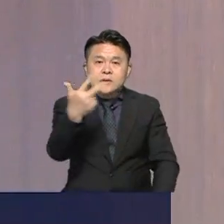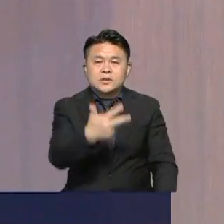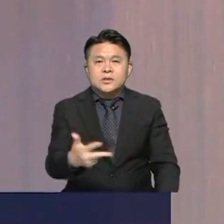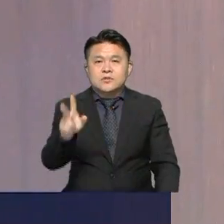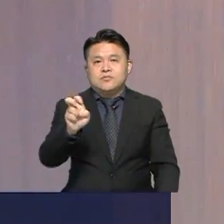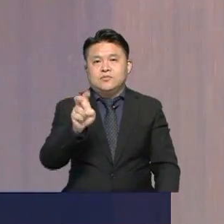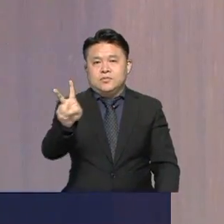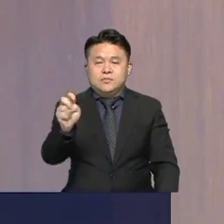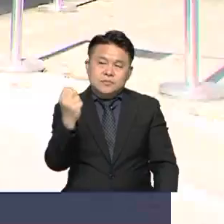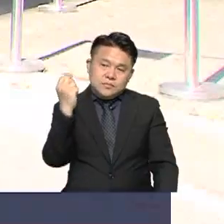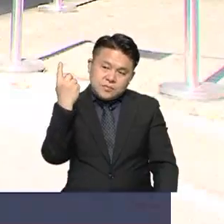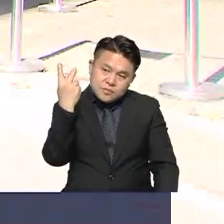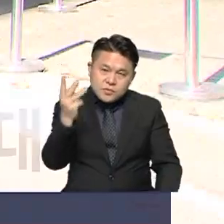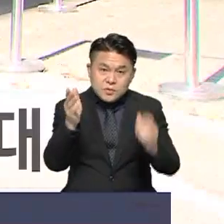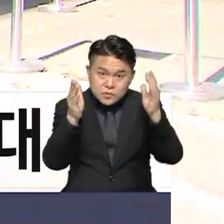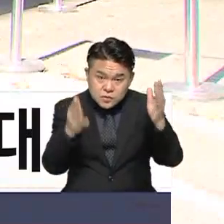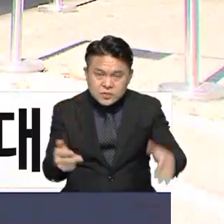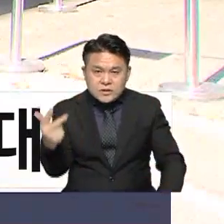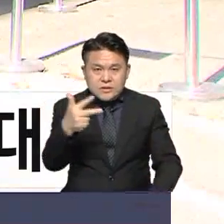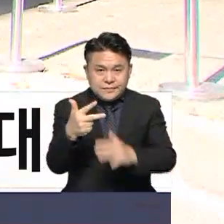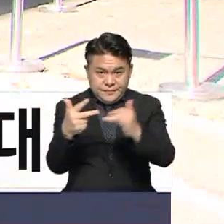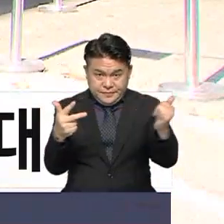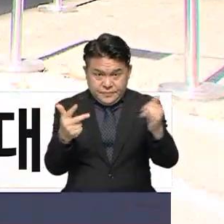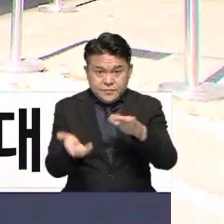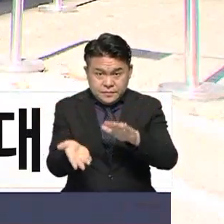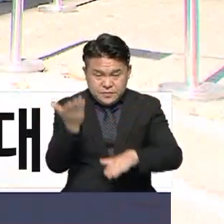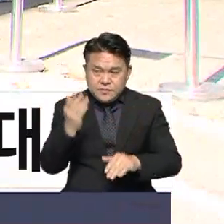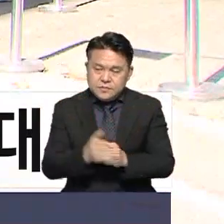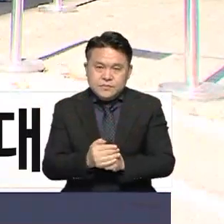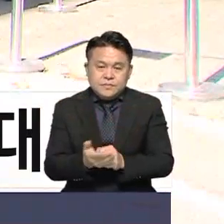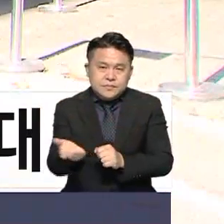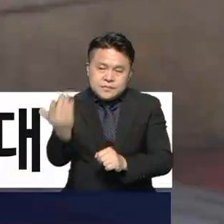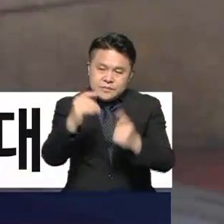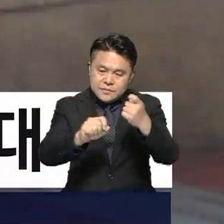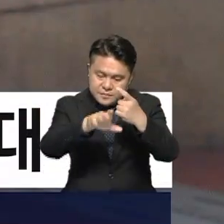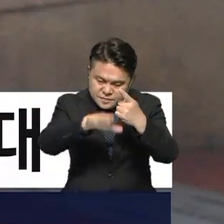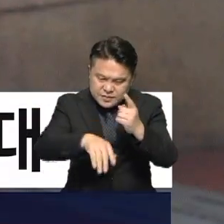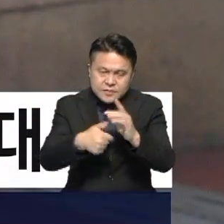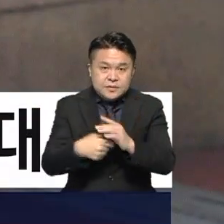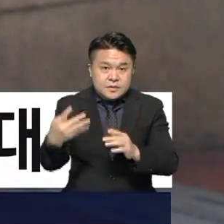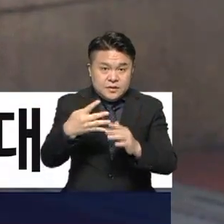기록했습니다. 지난달 말 4천 명대를 기록한 일일 확진자